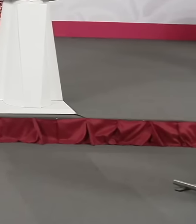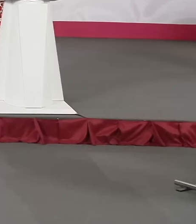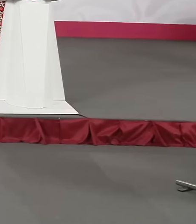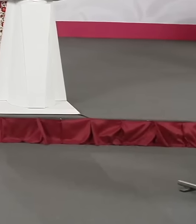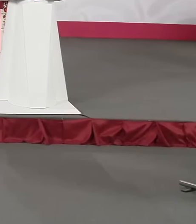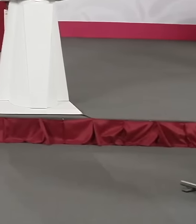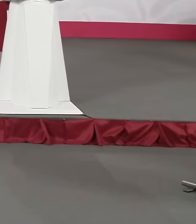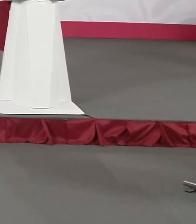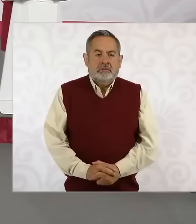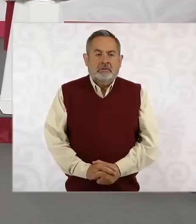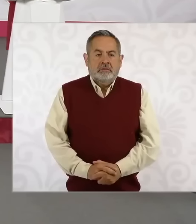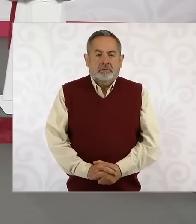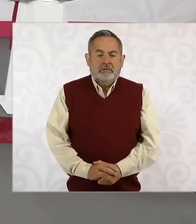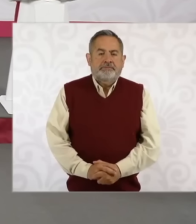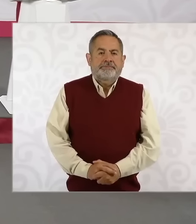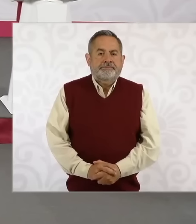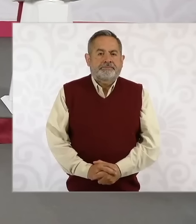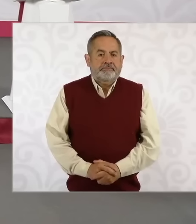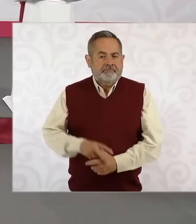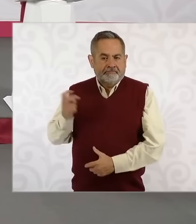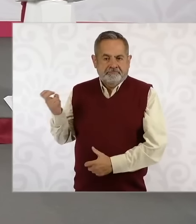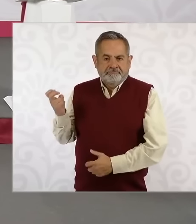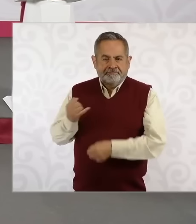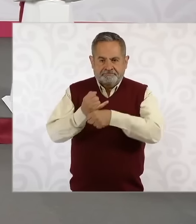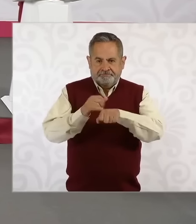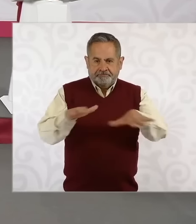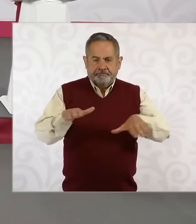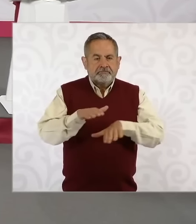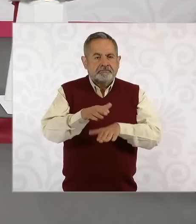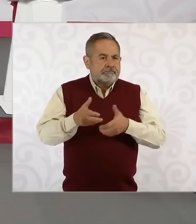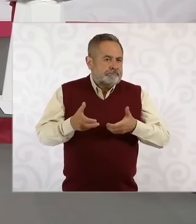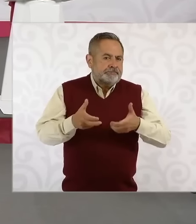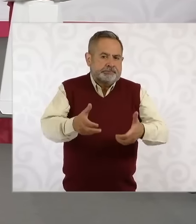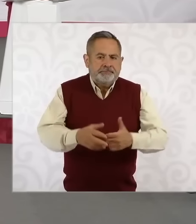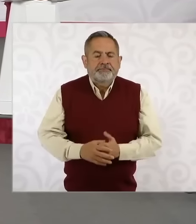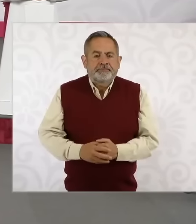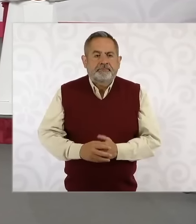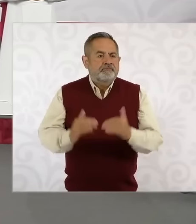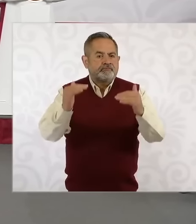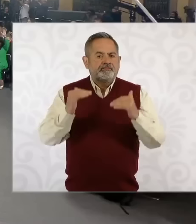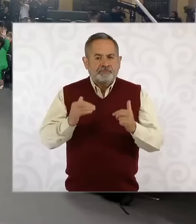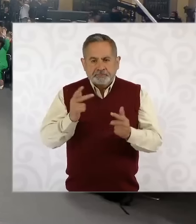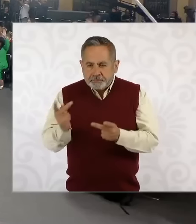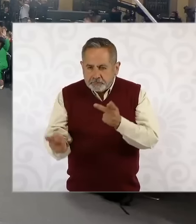Bueno, este es el informe del avance en carreteras. Vamos con las preguntas. A ver,